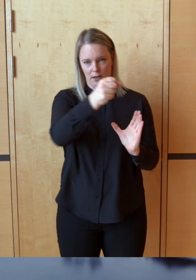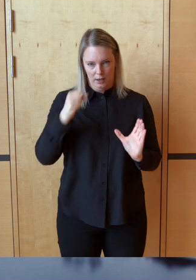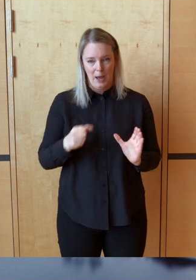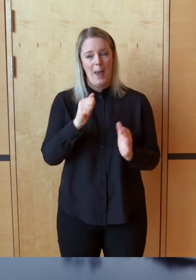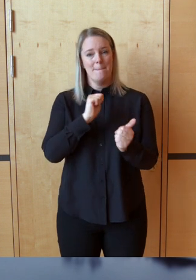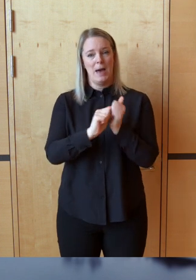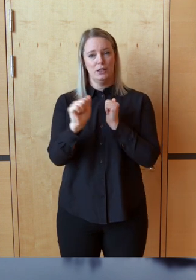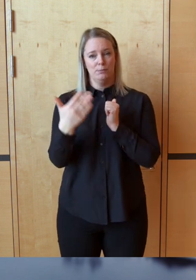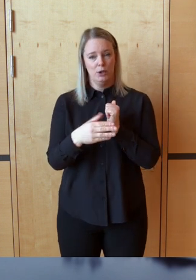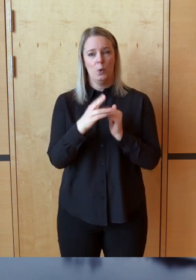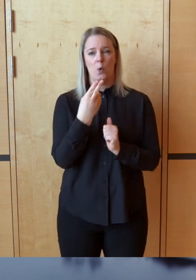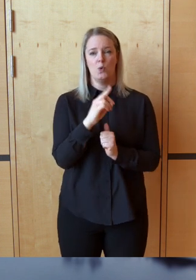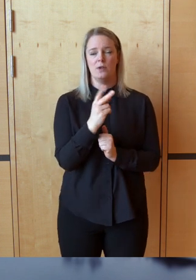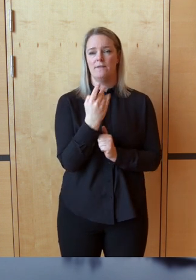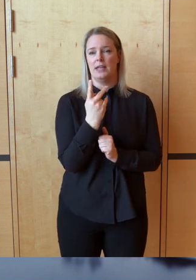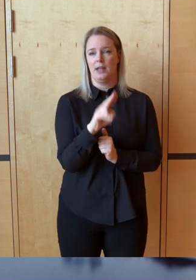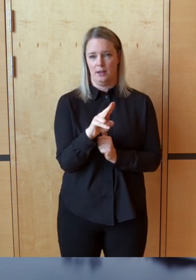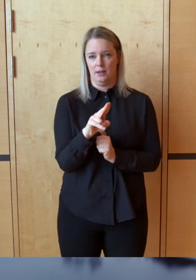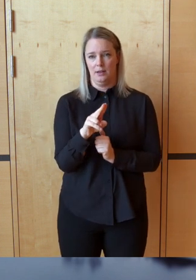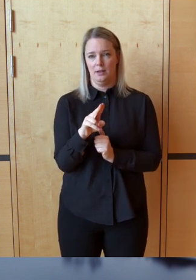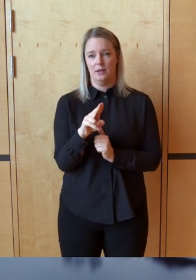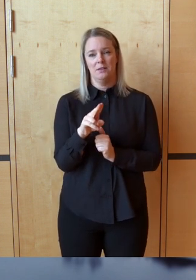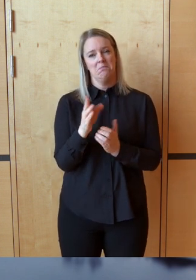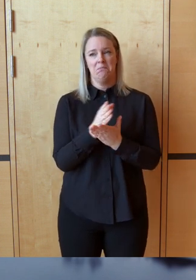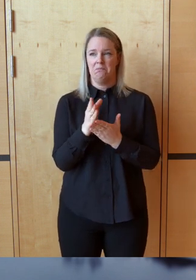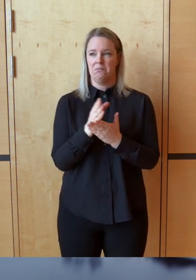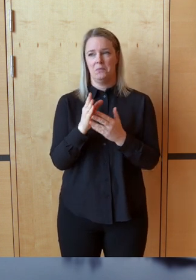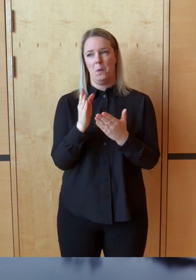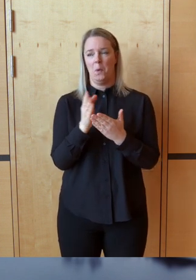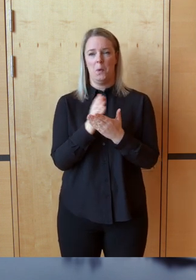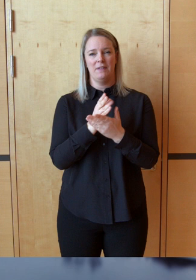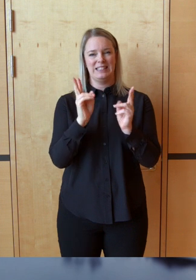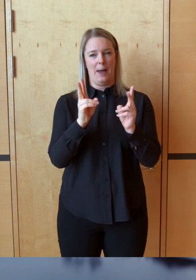Ica Ursviken är ungefär lika lång tid från båda hållen men eftersom man har 90 sekunder att dricka ut